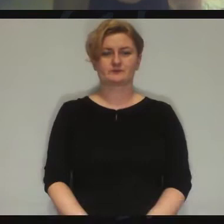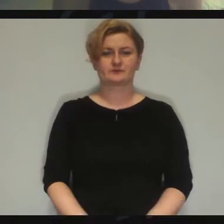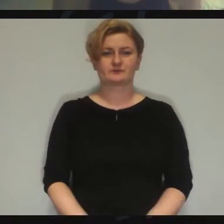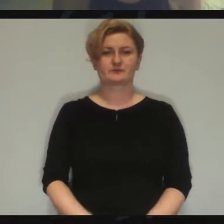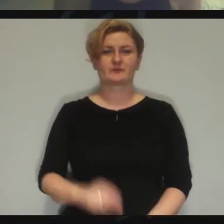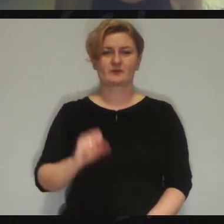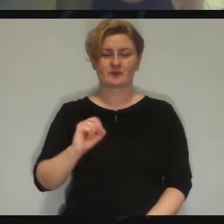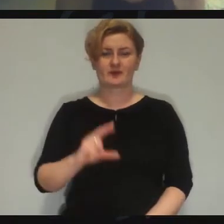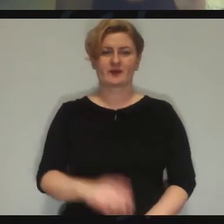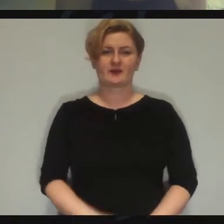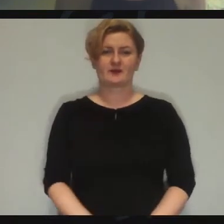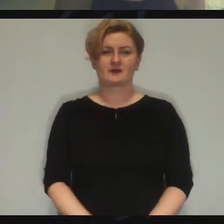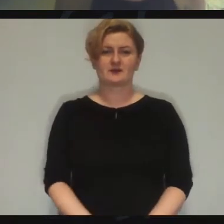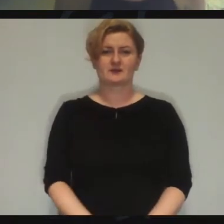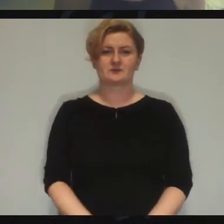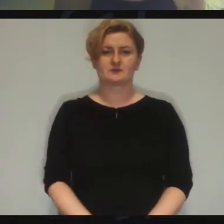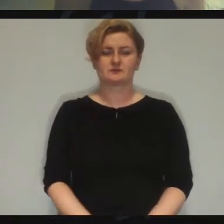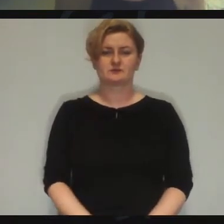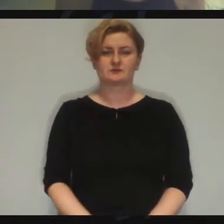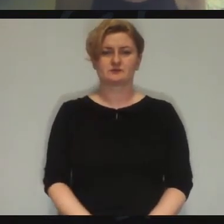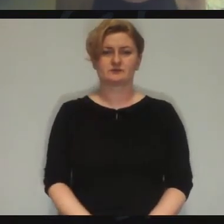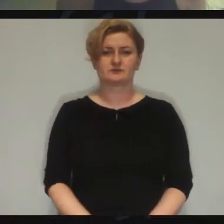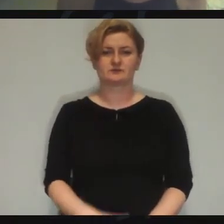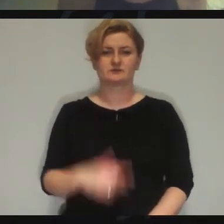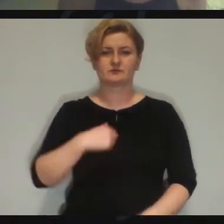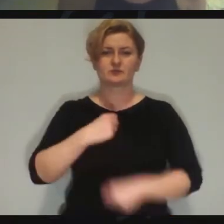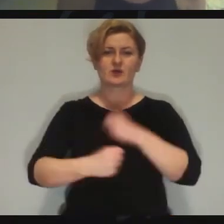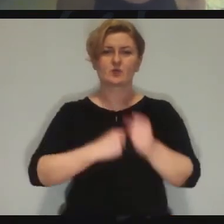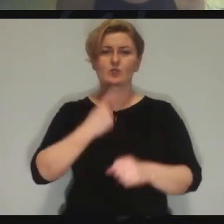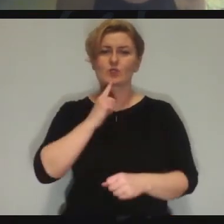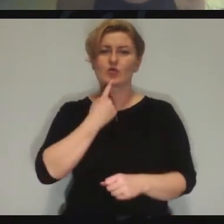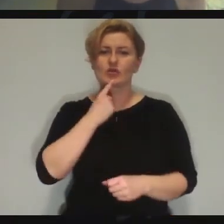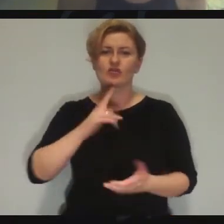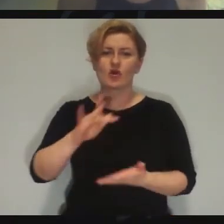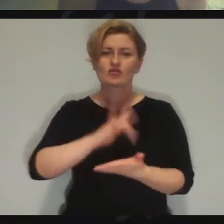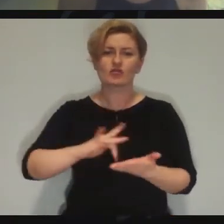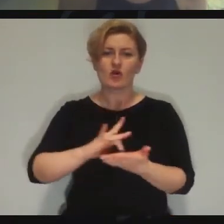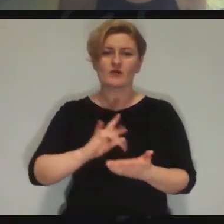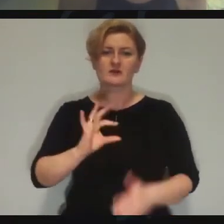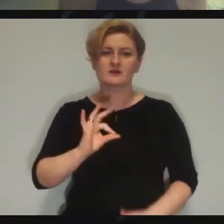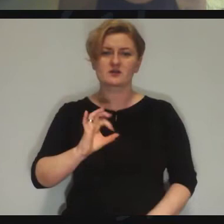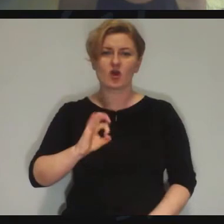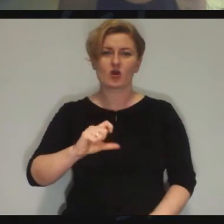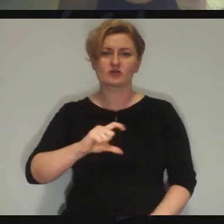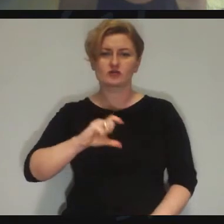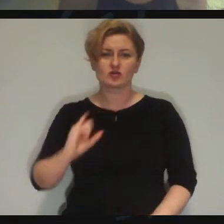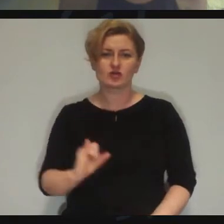Wiola: Tak jest. Pracuję w Młodzieżowym Ośrodku Socjoterapii w Różanymstoku.